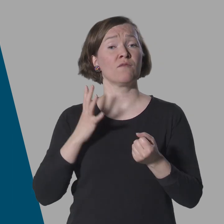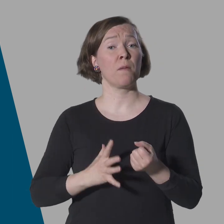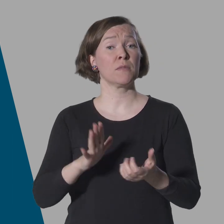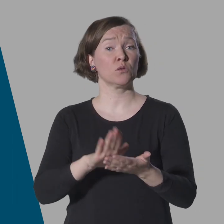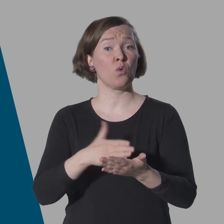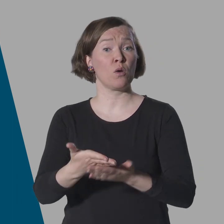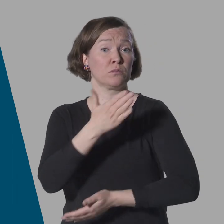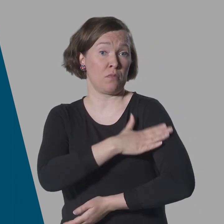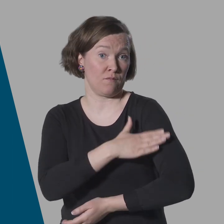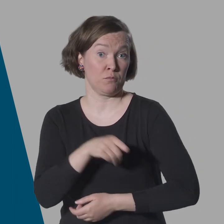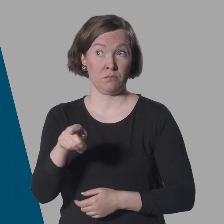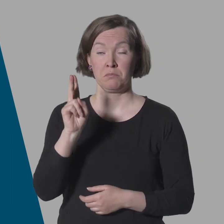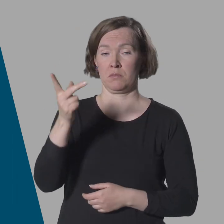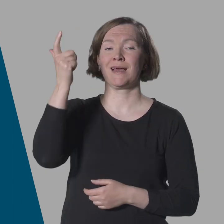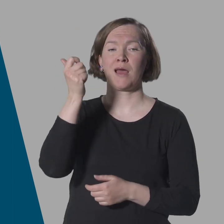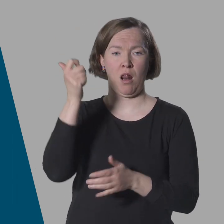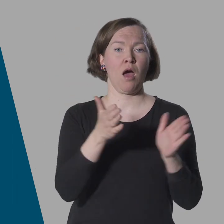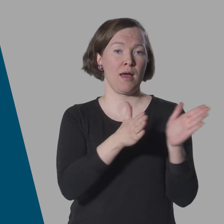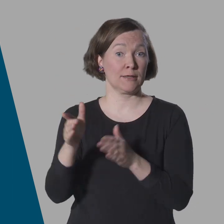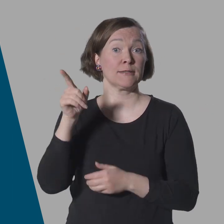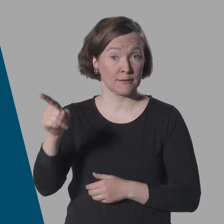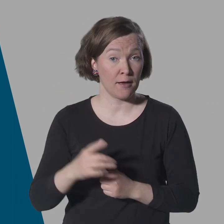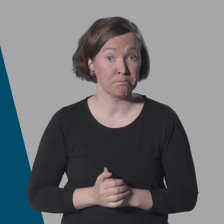vammaisten tulkkauspalvelua Kelan järjestämänä.